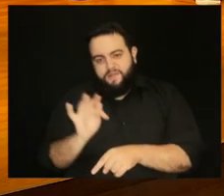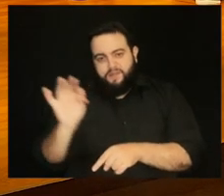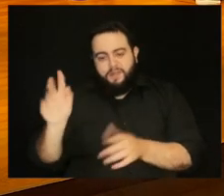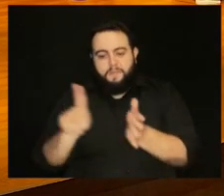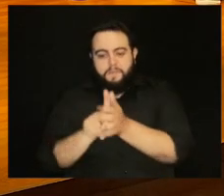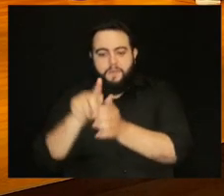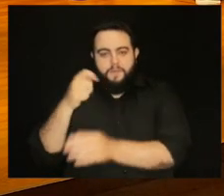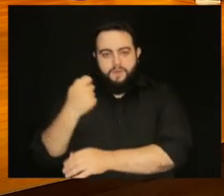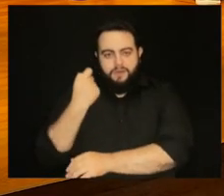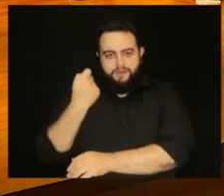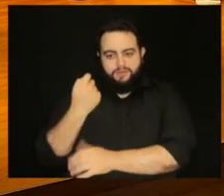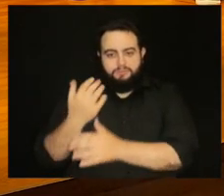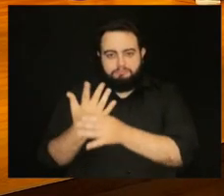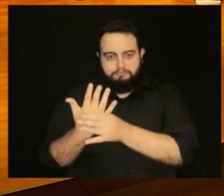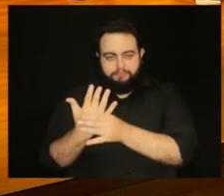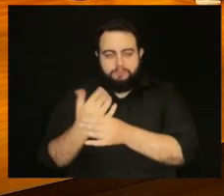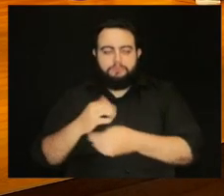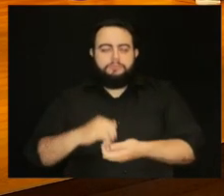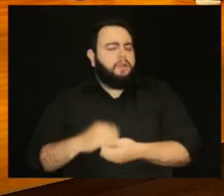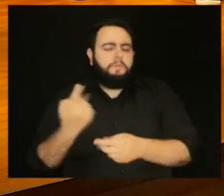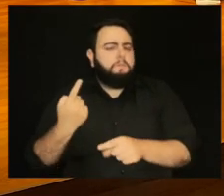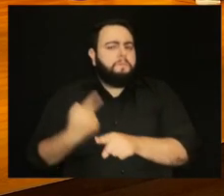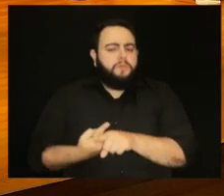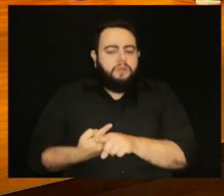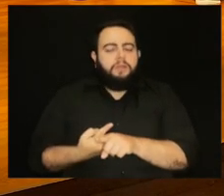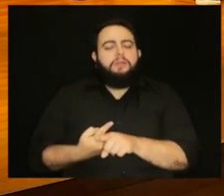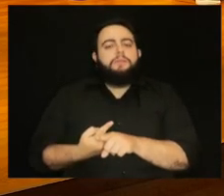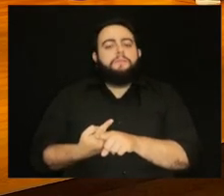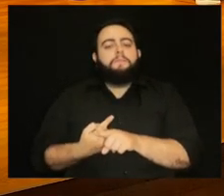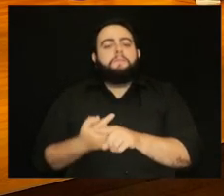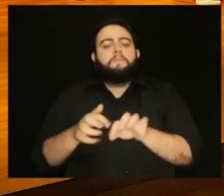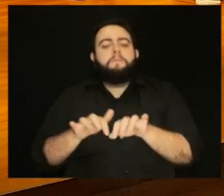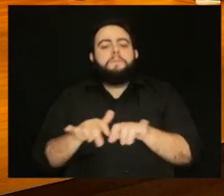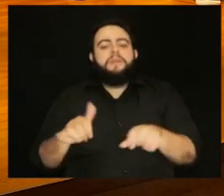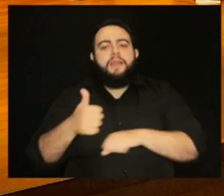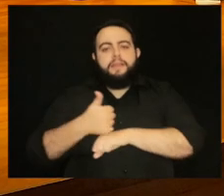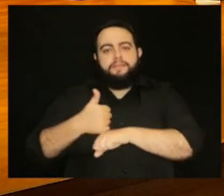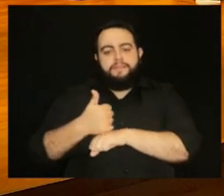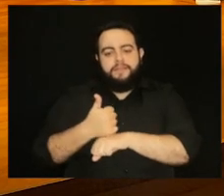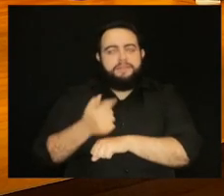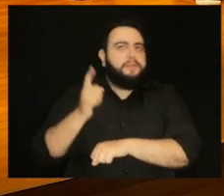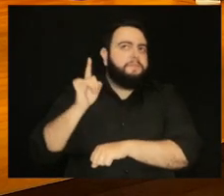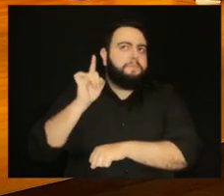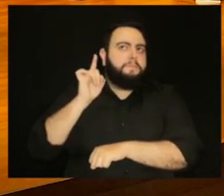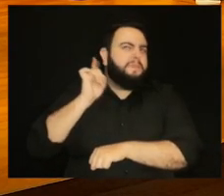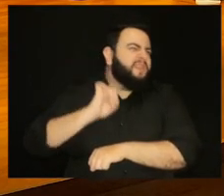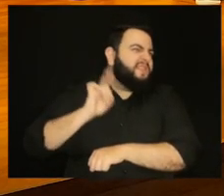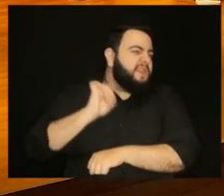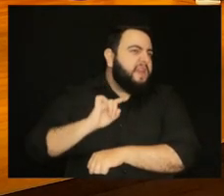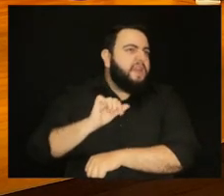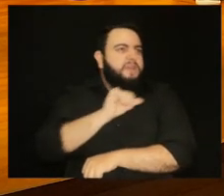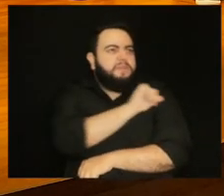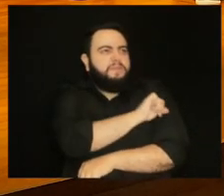pianista Mineiro, não me lembro agora se Mineiro ou carioca, o Guilherme Fontainha, que era um concertista